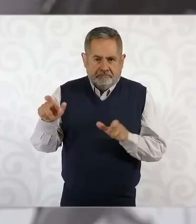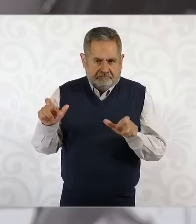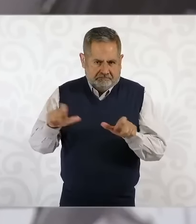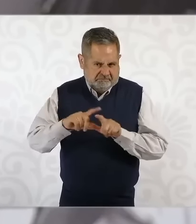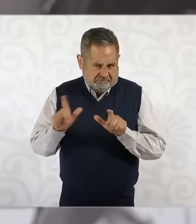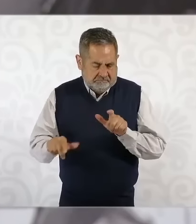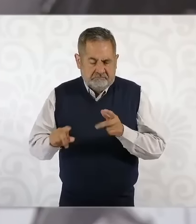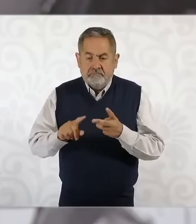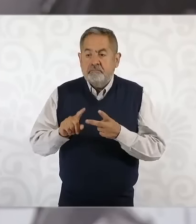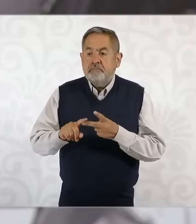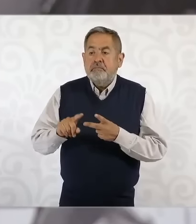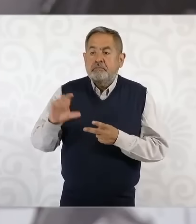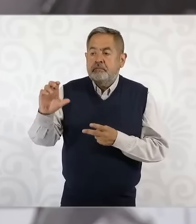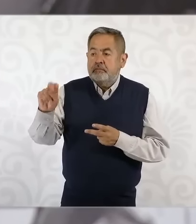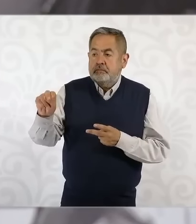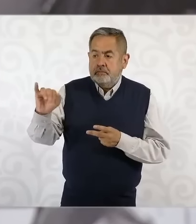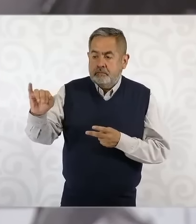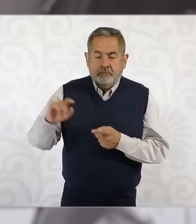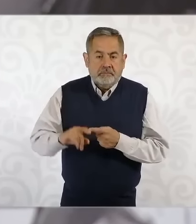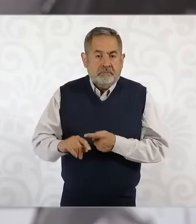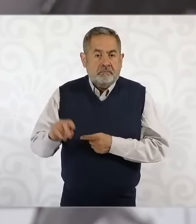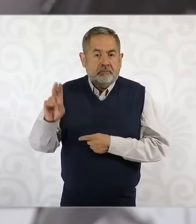el Centro Nacional de Inteligencia y la Unidad de Inteligencia Financiera,